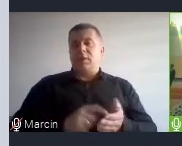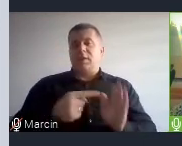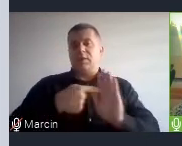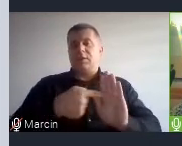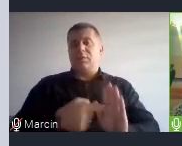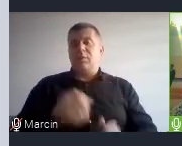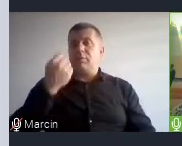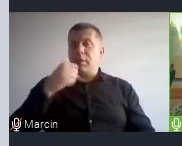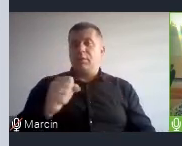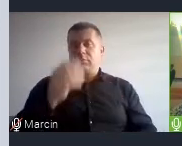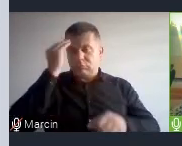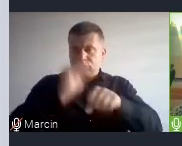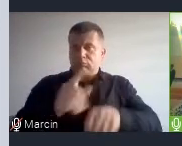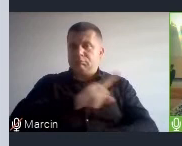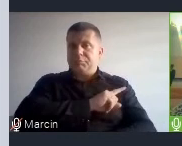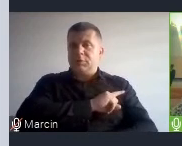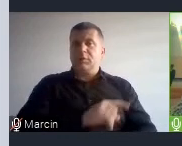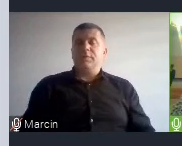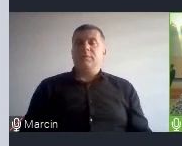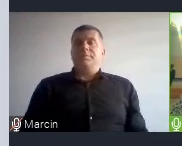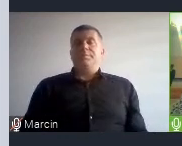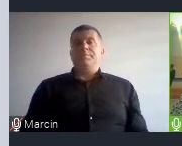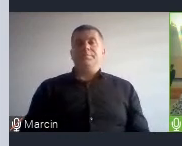Bardzo sugeruję tego pilnować.